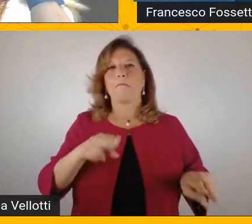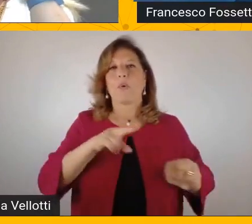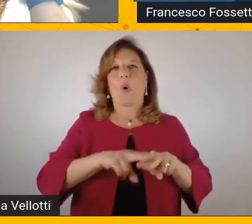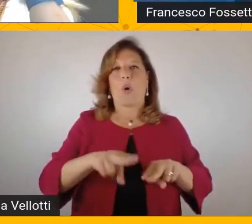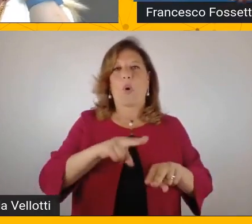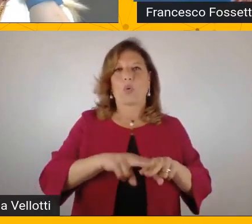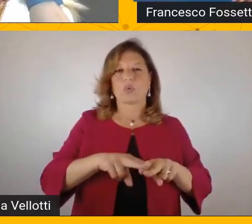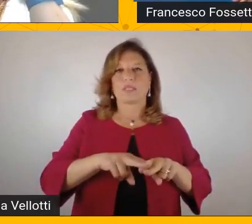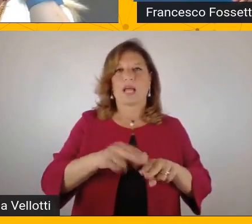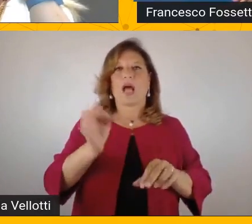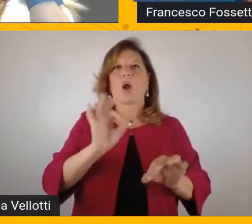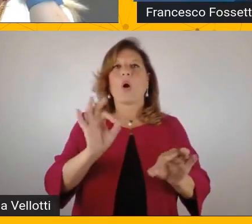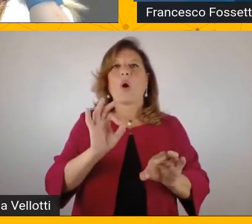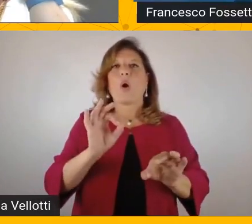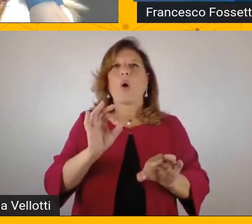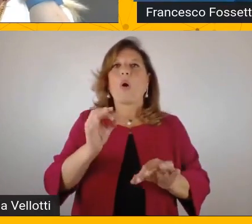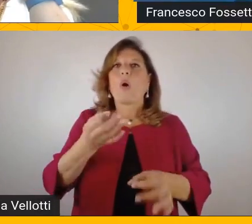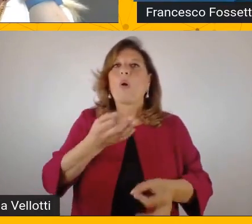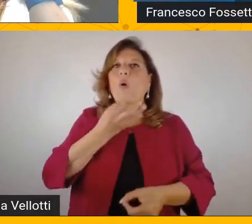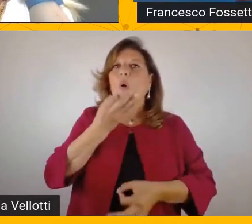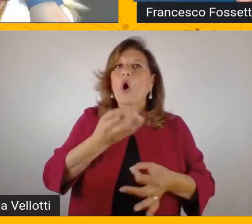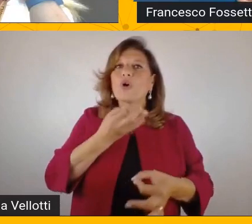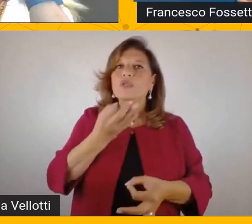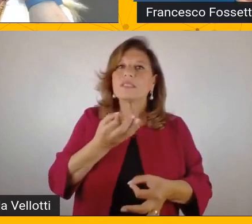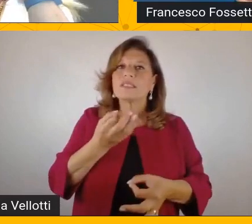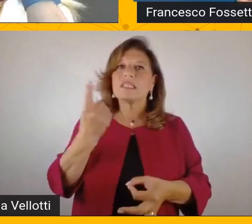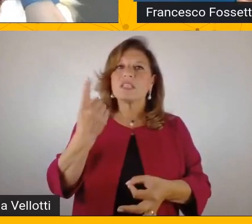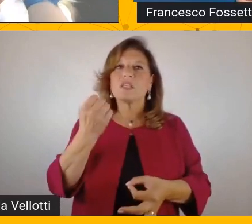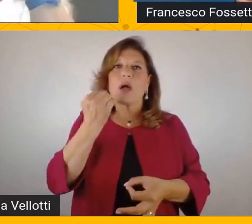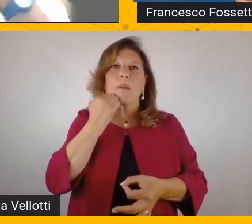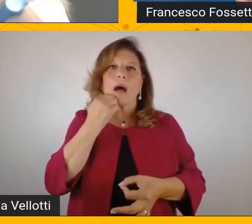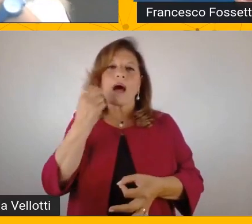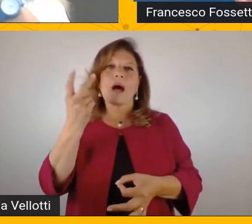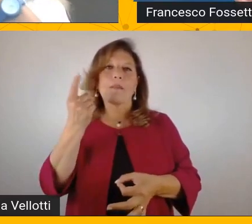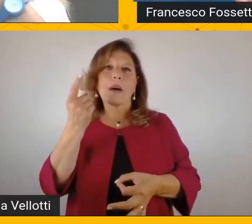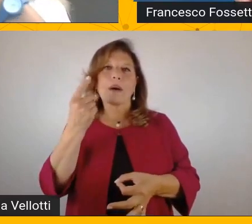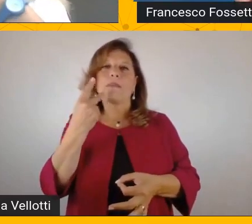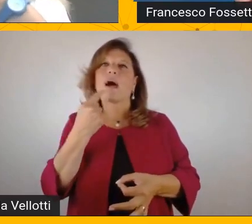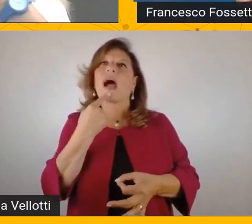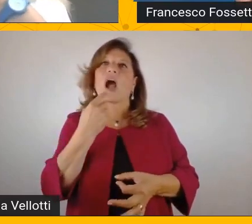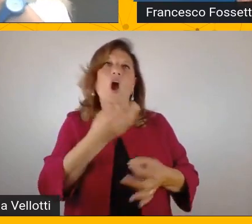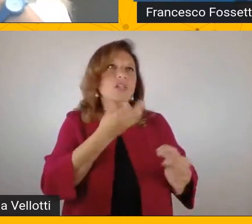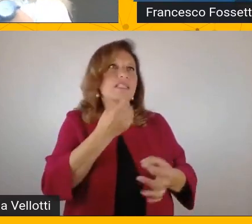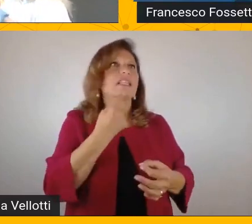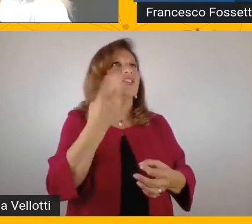un suggerimento inaspettato da un genitore che ti dice ma perché non guardi questo